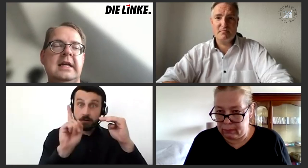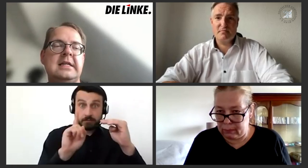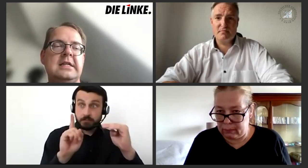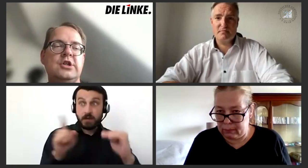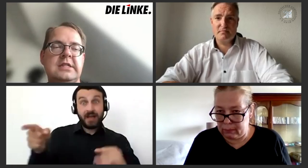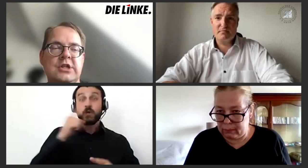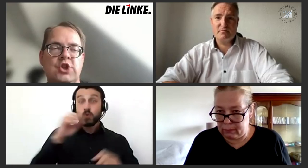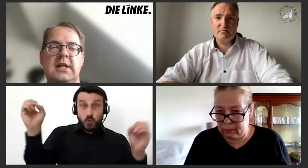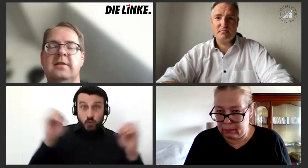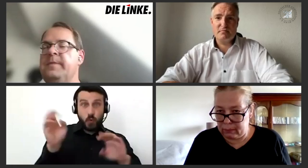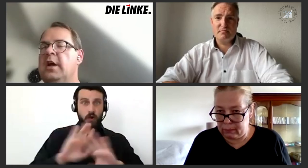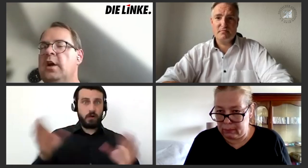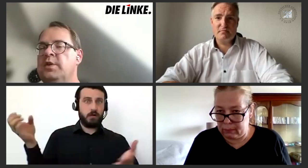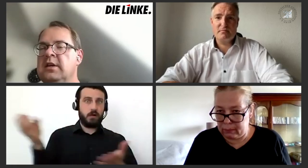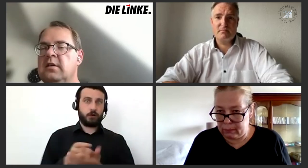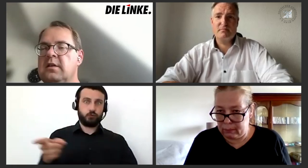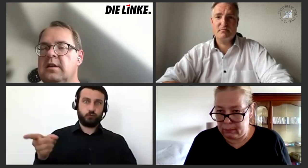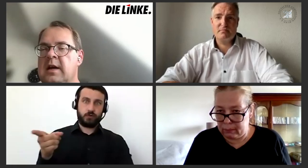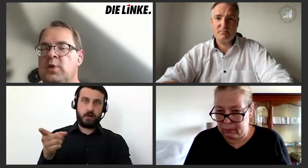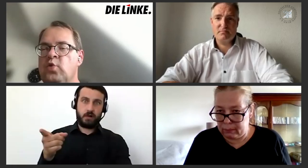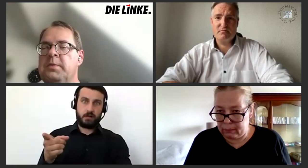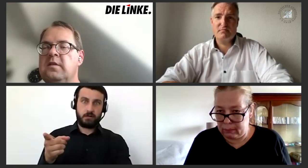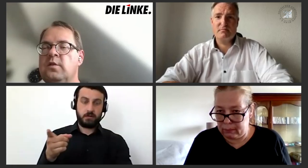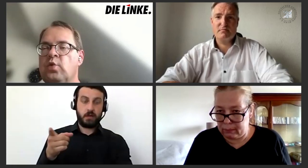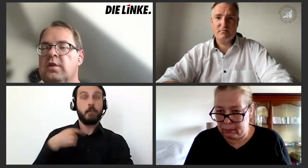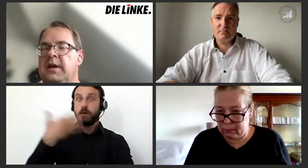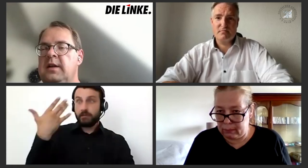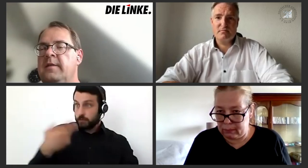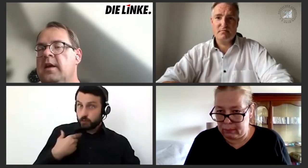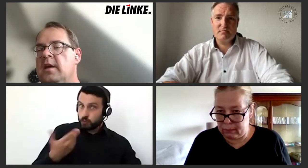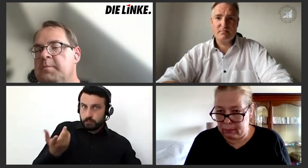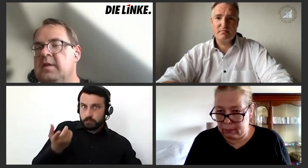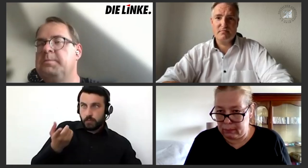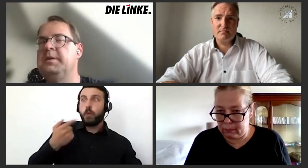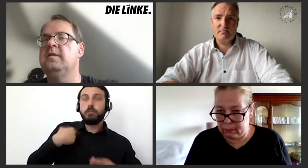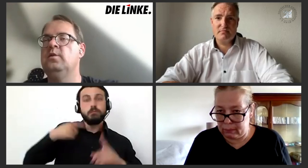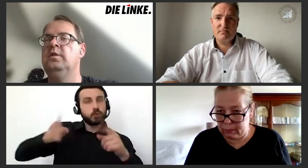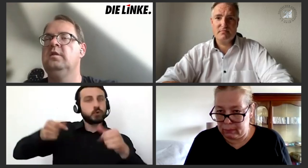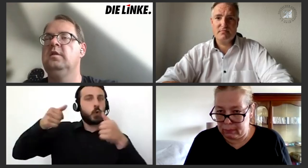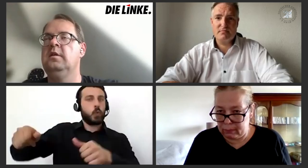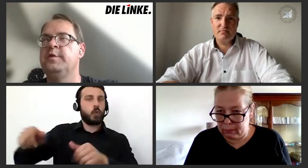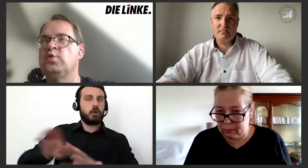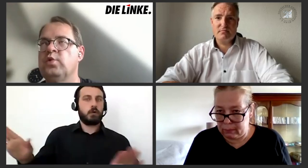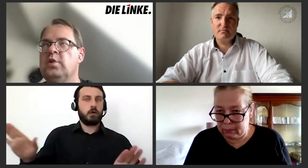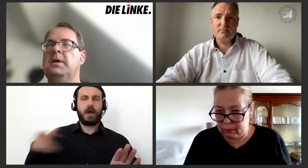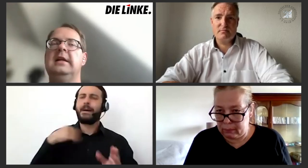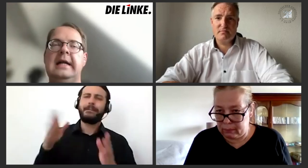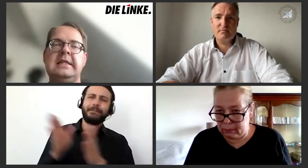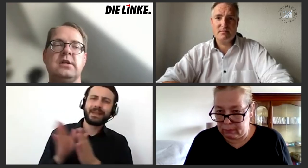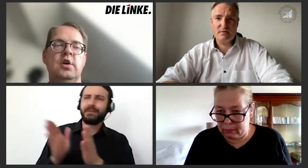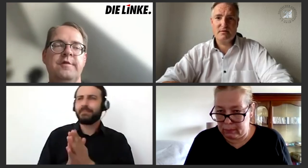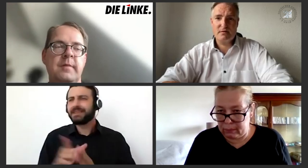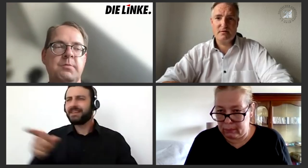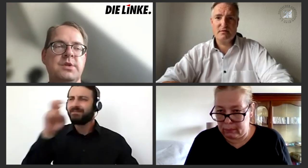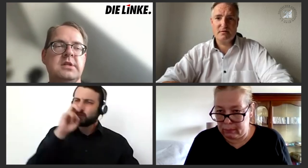keinen Einzigen eingestellt. Hier kann man nur mit Druck, weil "Bitte, bitte und versucht nochmal"